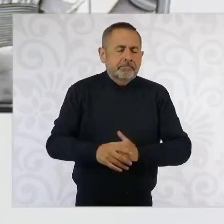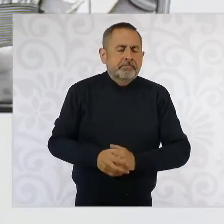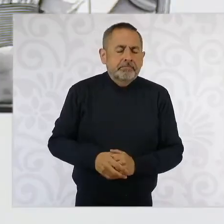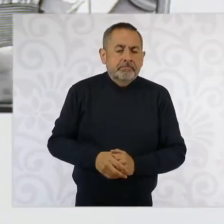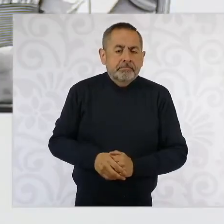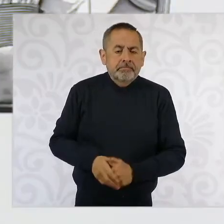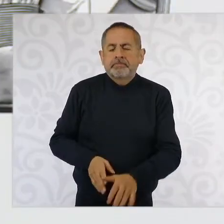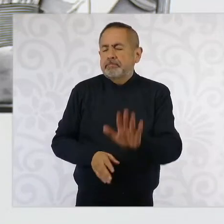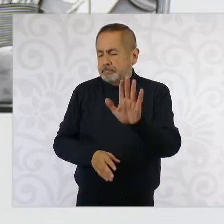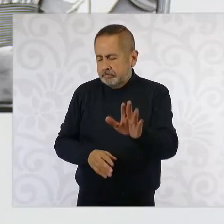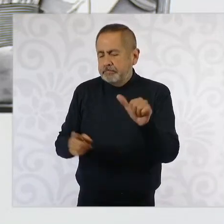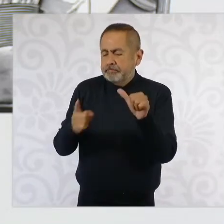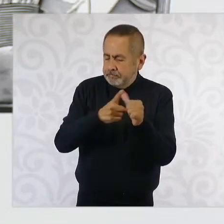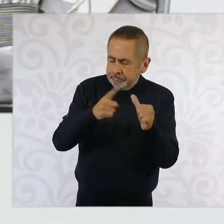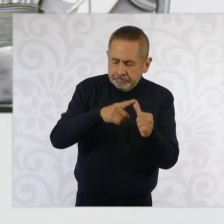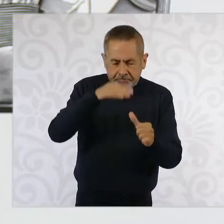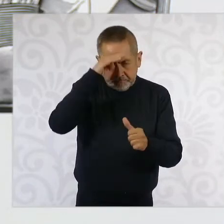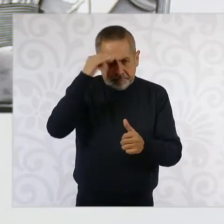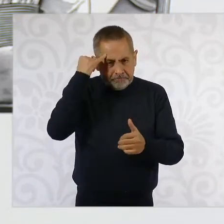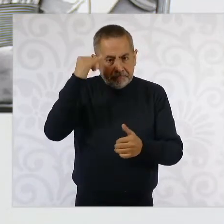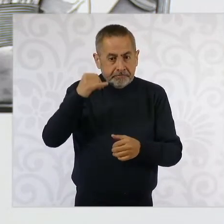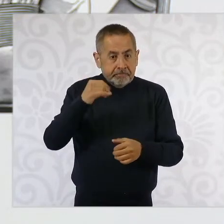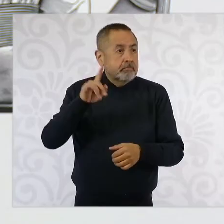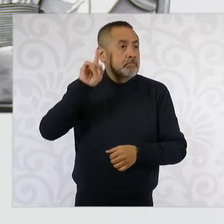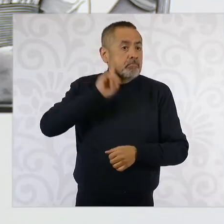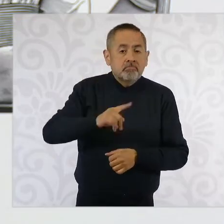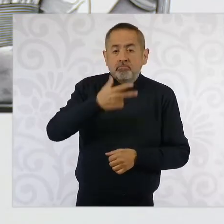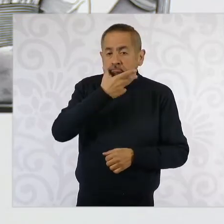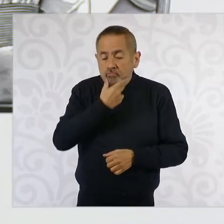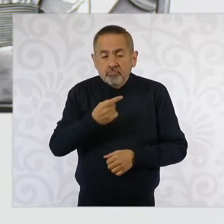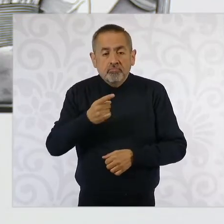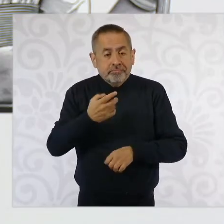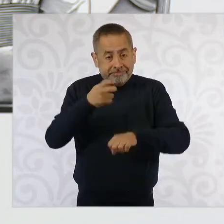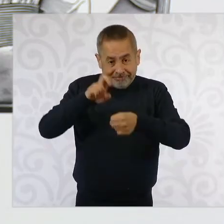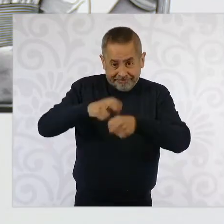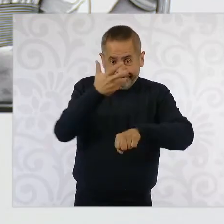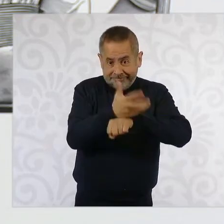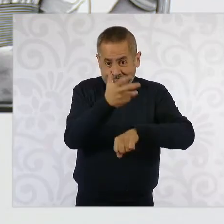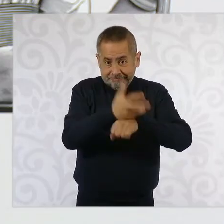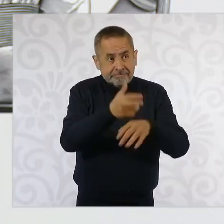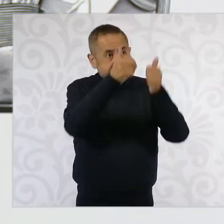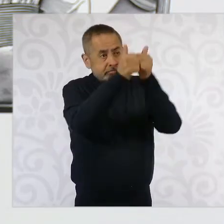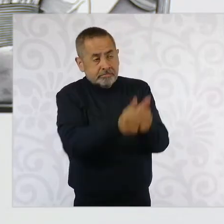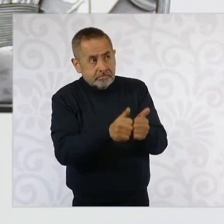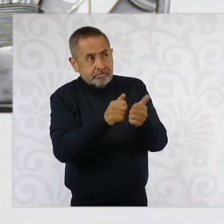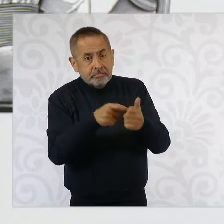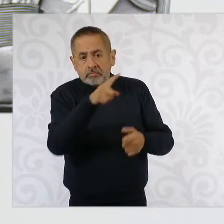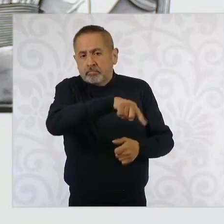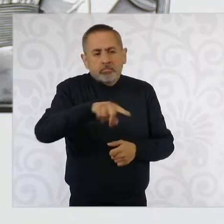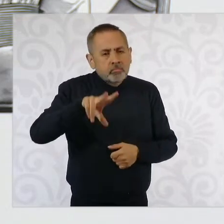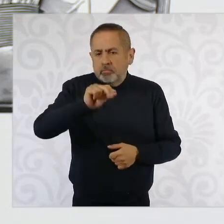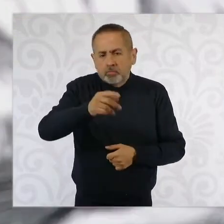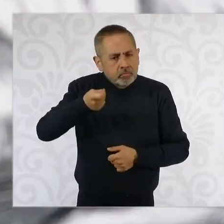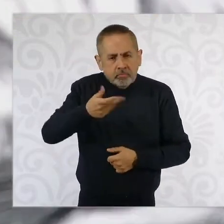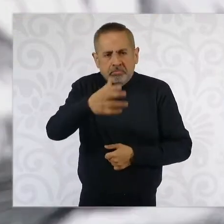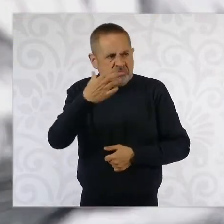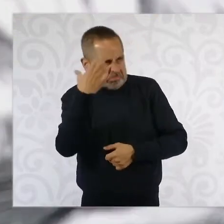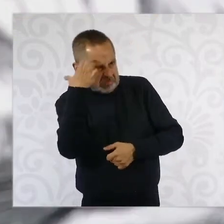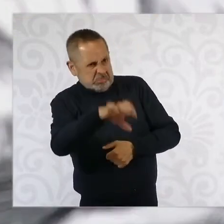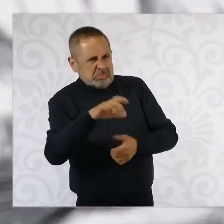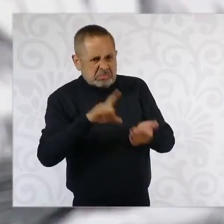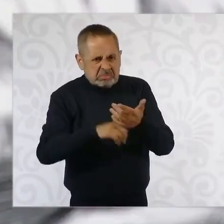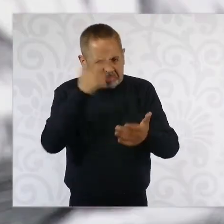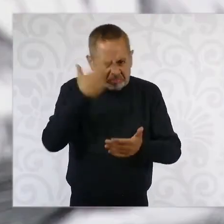mexicanos y las mexicanas en Estados Unidos no son criminales sino que ortan muchísimo la economía de